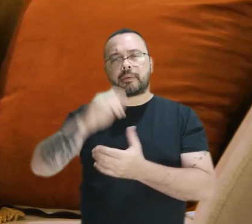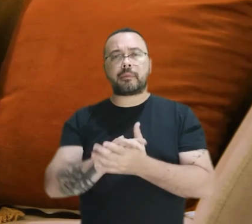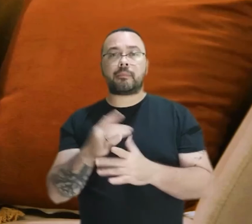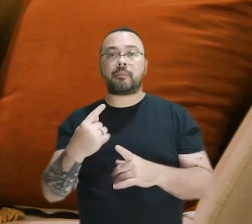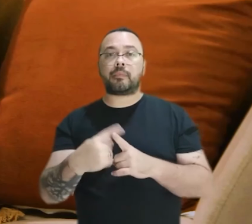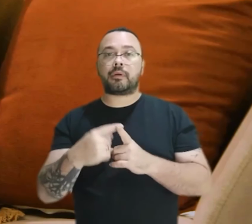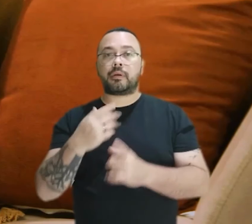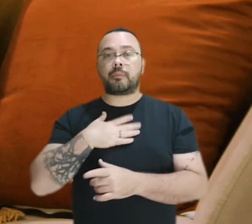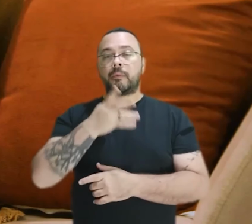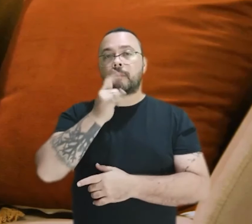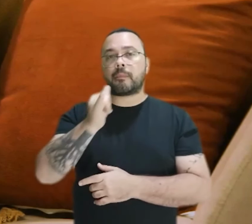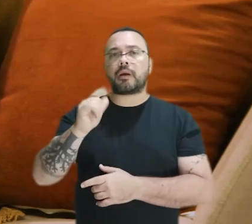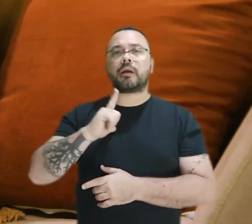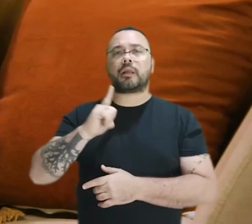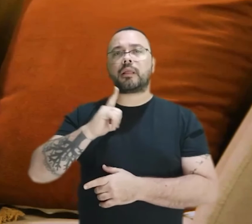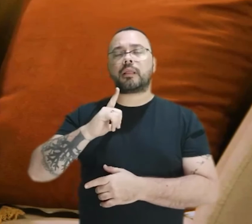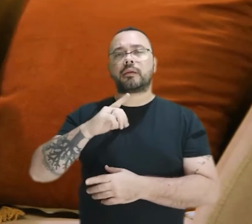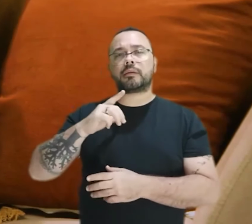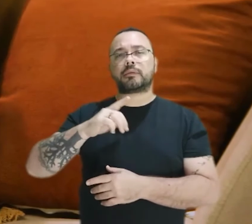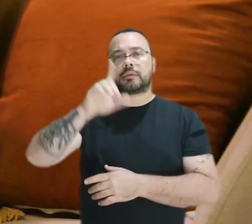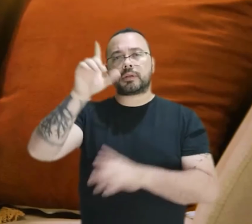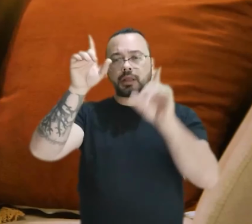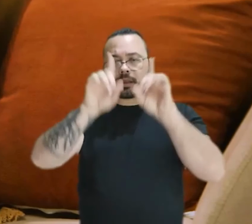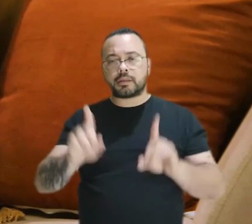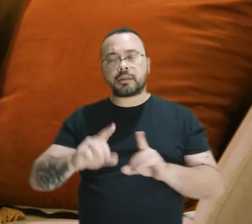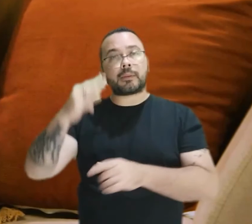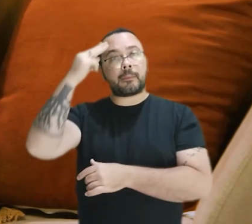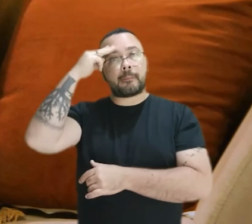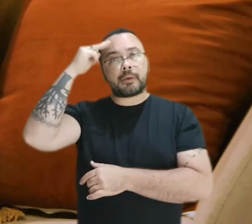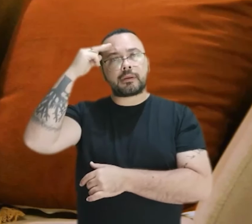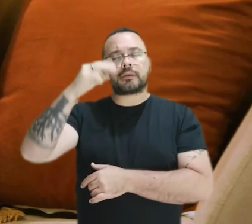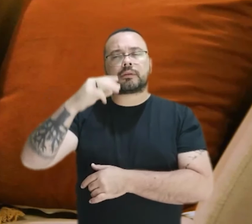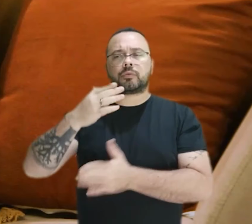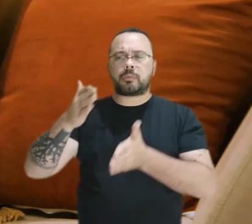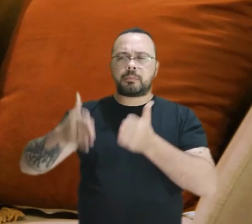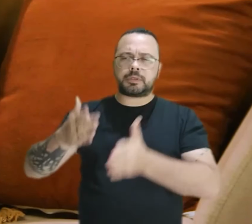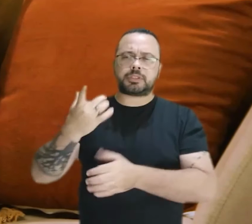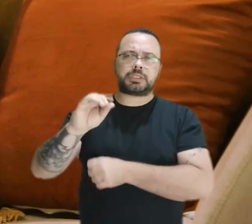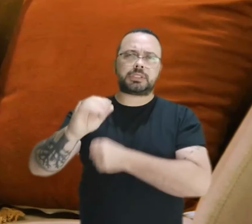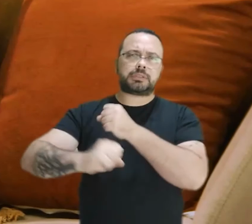uma demência, durante dez anos, e isso, enfim,